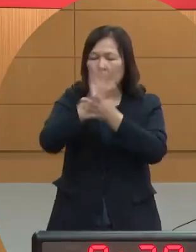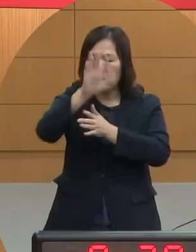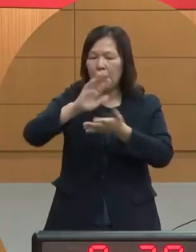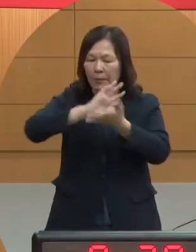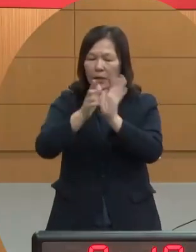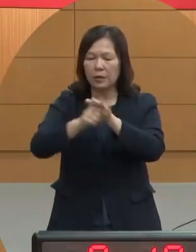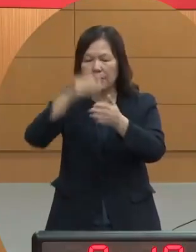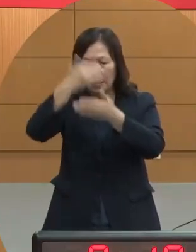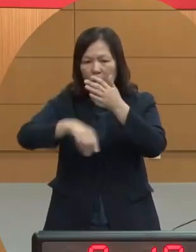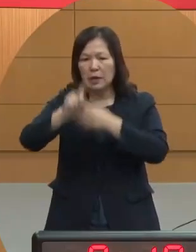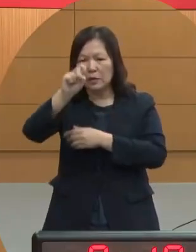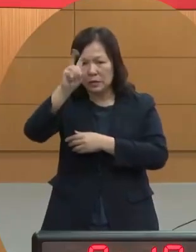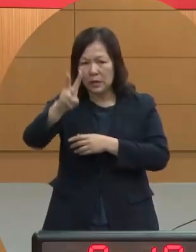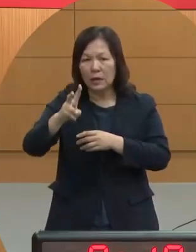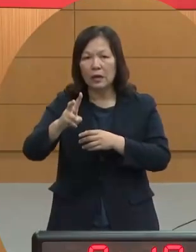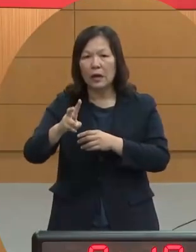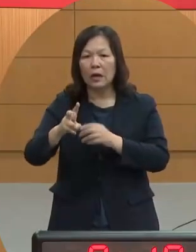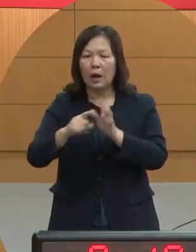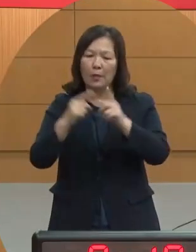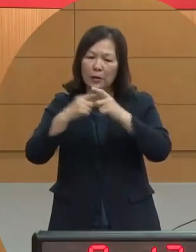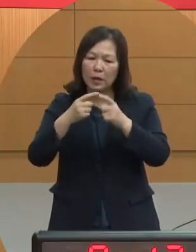我們的人口數不足 人要從哪裡來